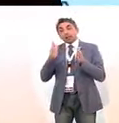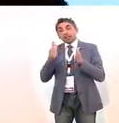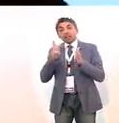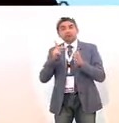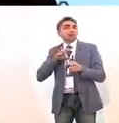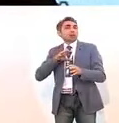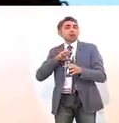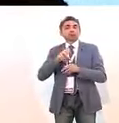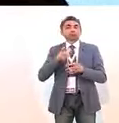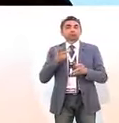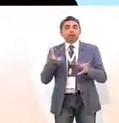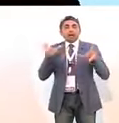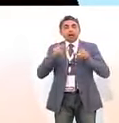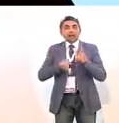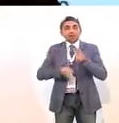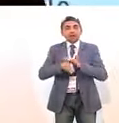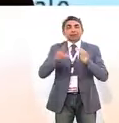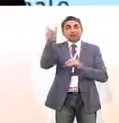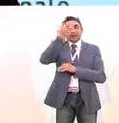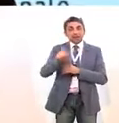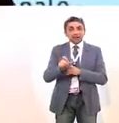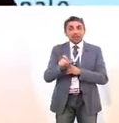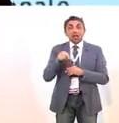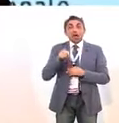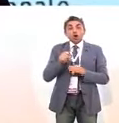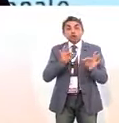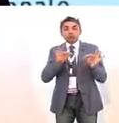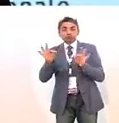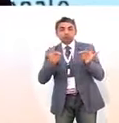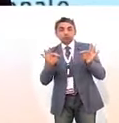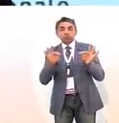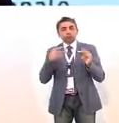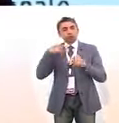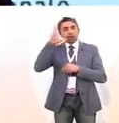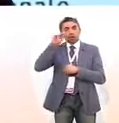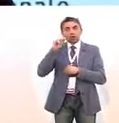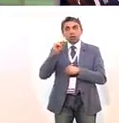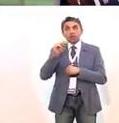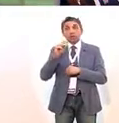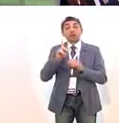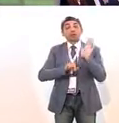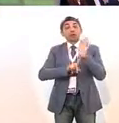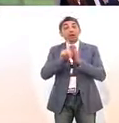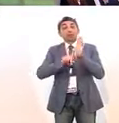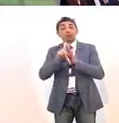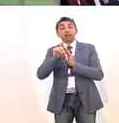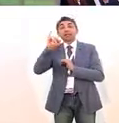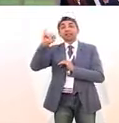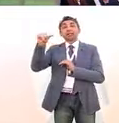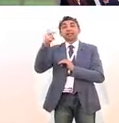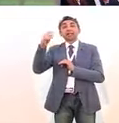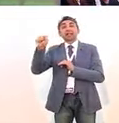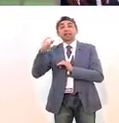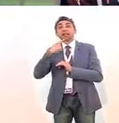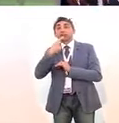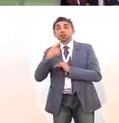e che portano oggi i dati che conosciamo: Istat che dice che l’Italia cresce in modo